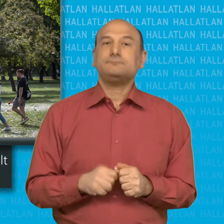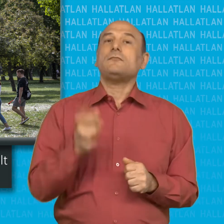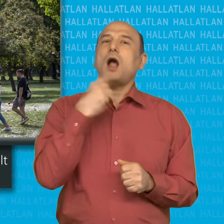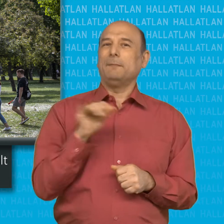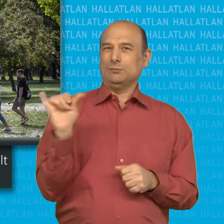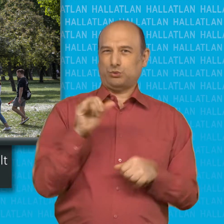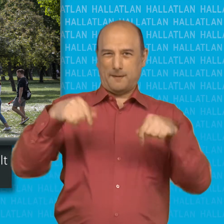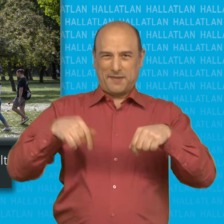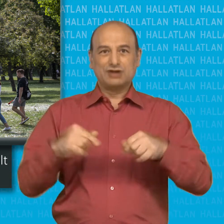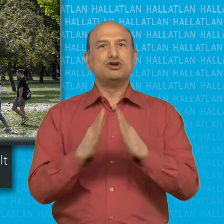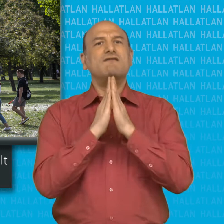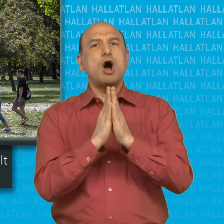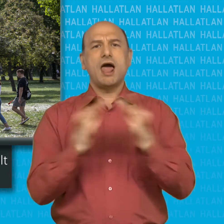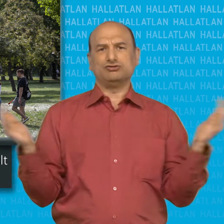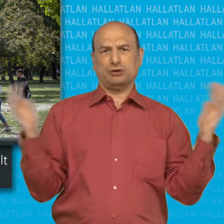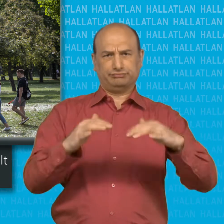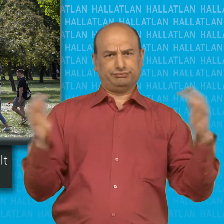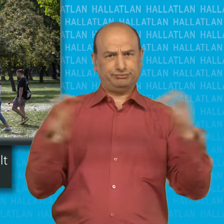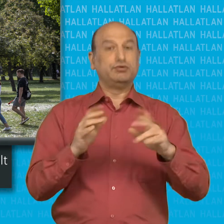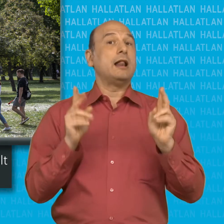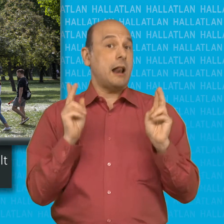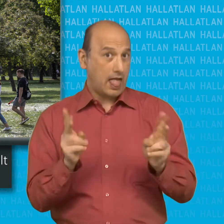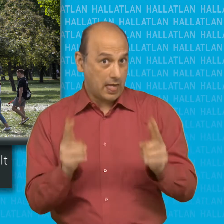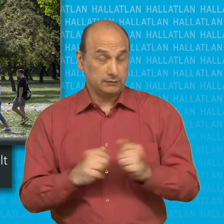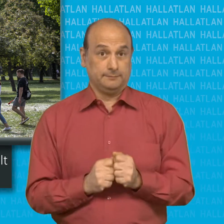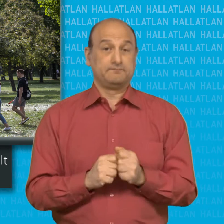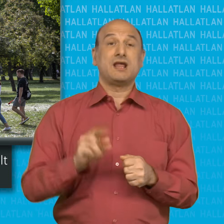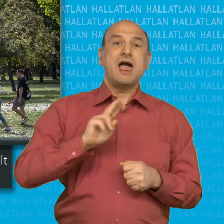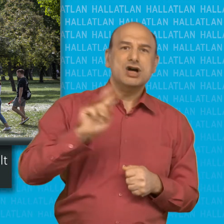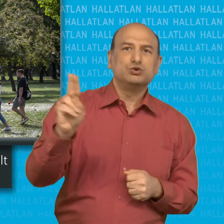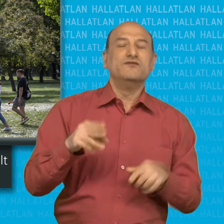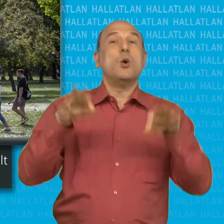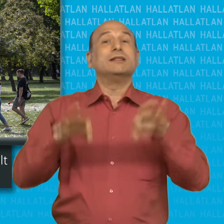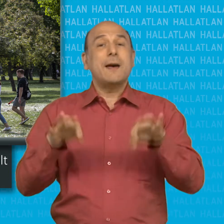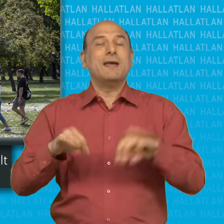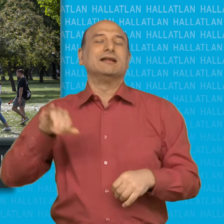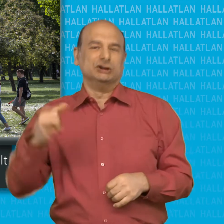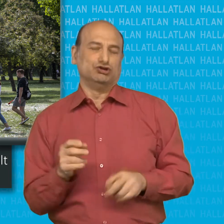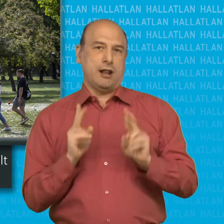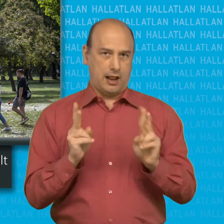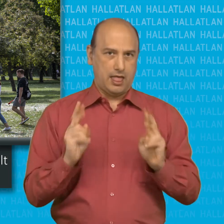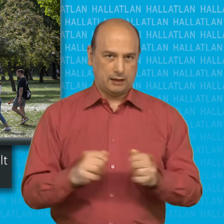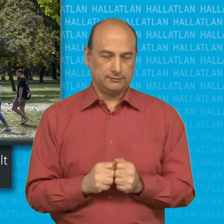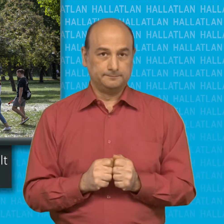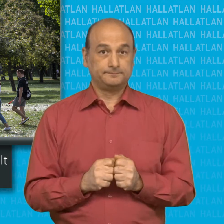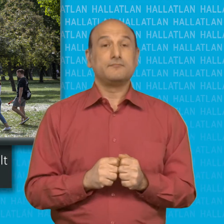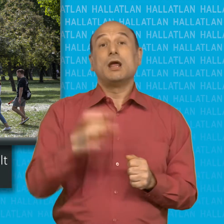Budapesten is tarthatók vallási szertartások, polgári esküvők és temetések,